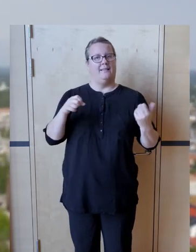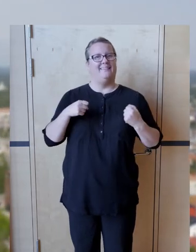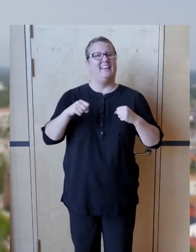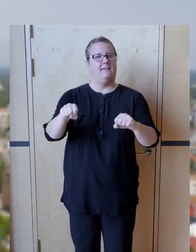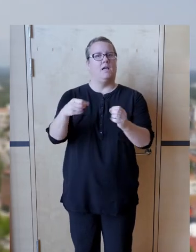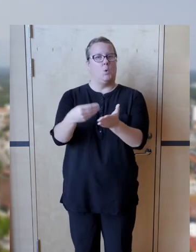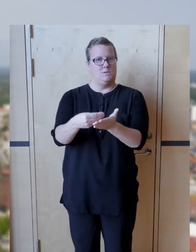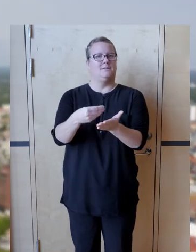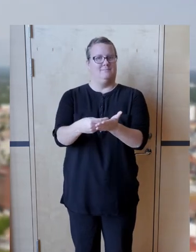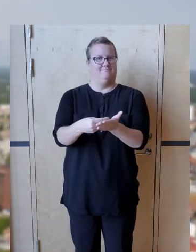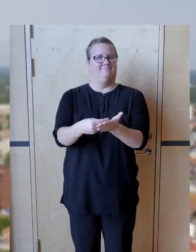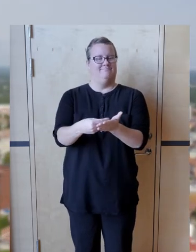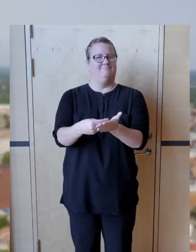Vad kostar en driver och behov